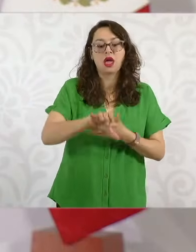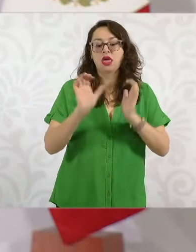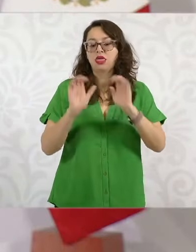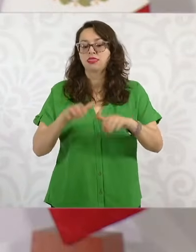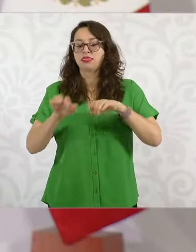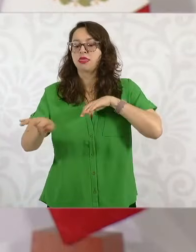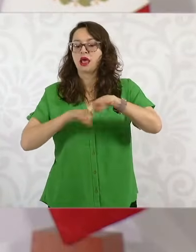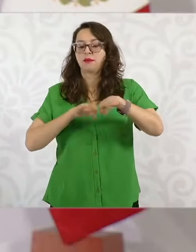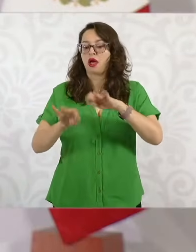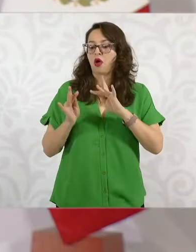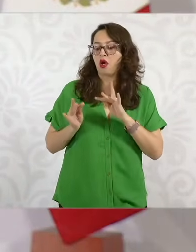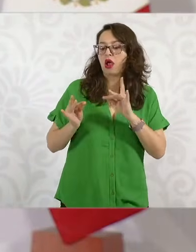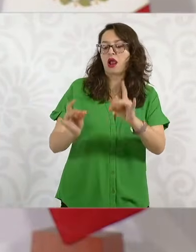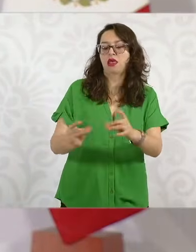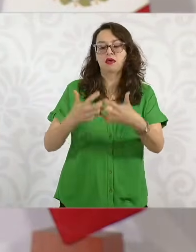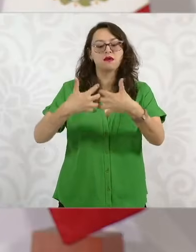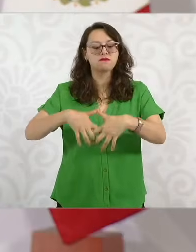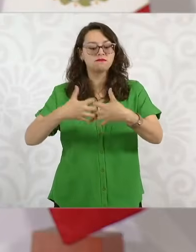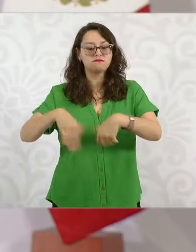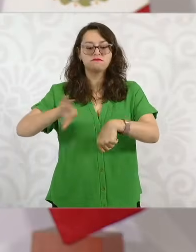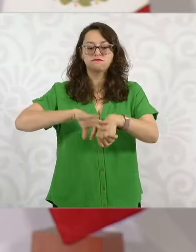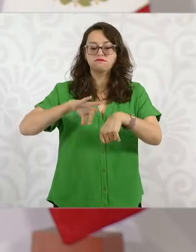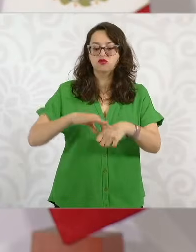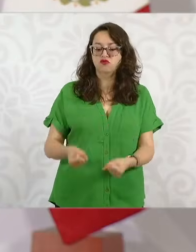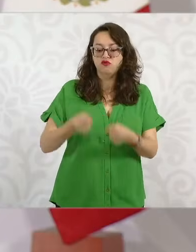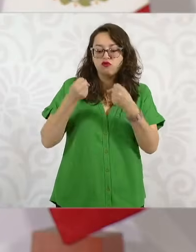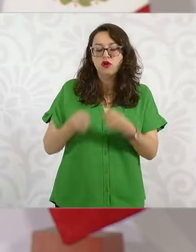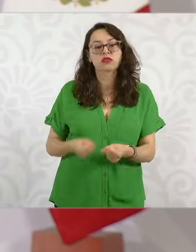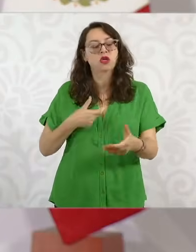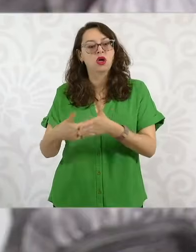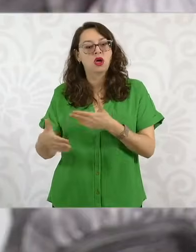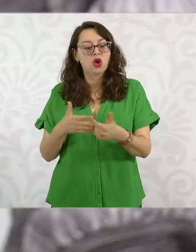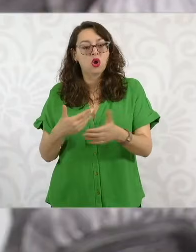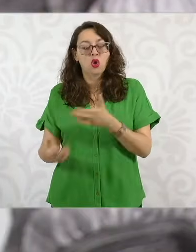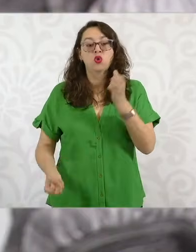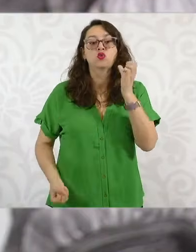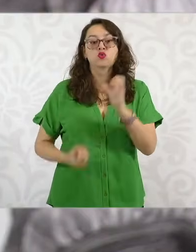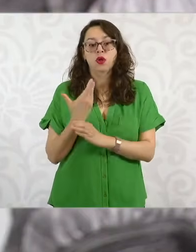y fortalecer una industria farmacéutica sólida, innovadora y al servicio de México.